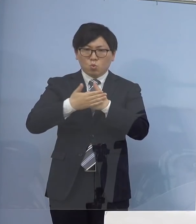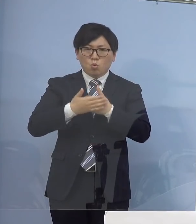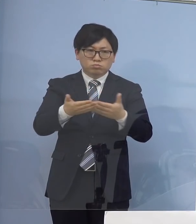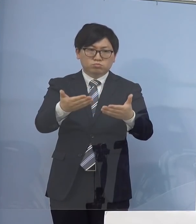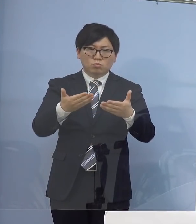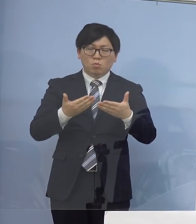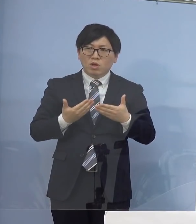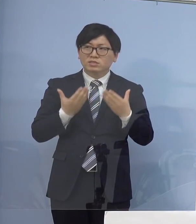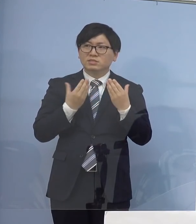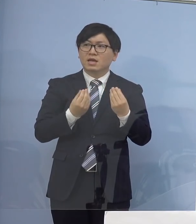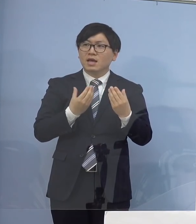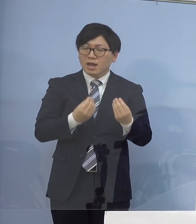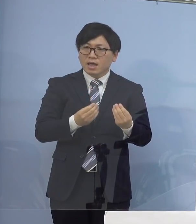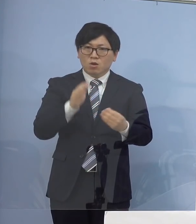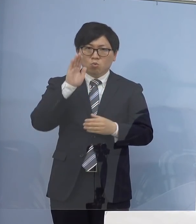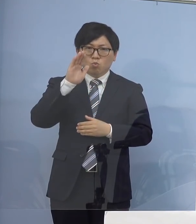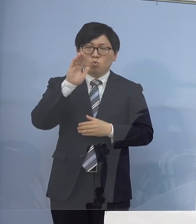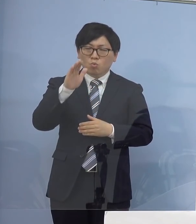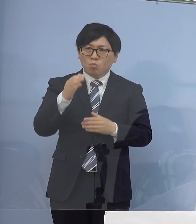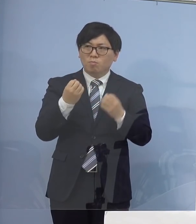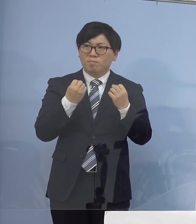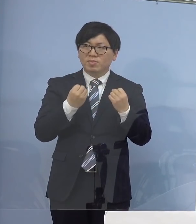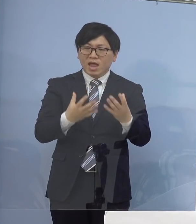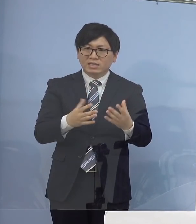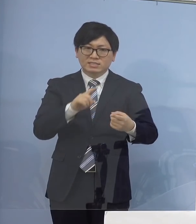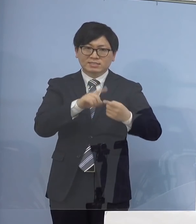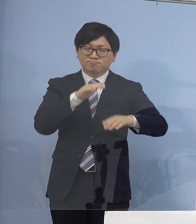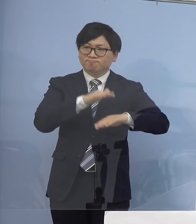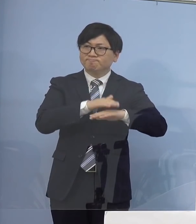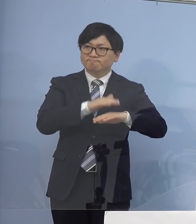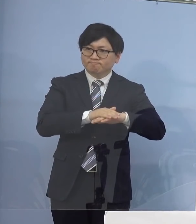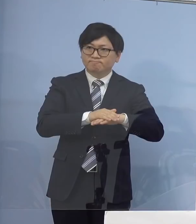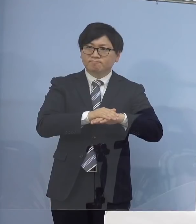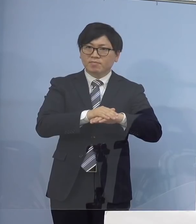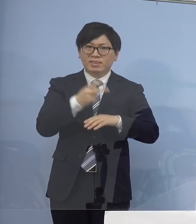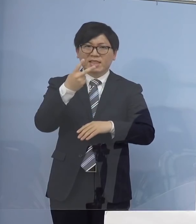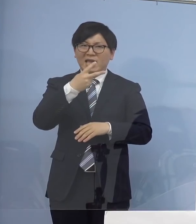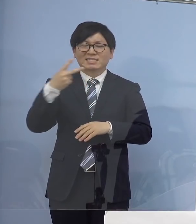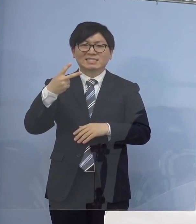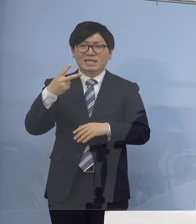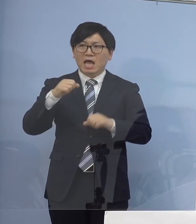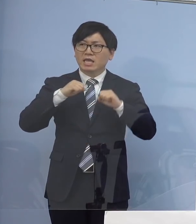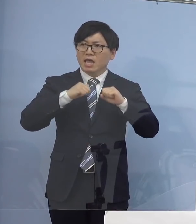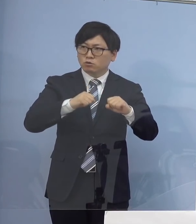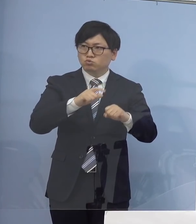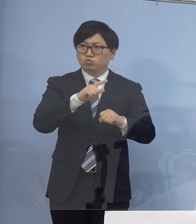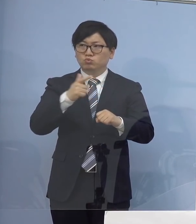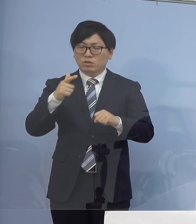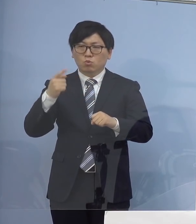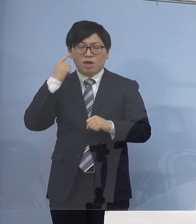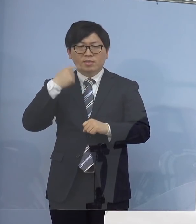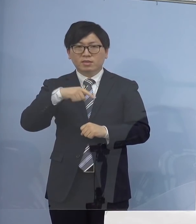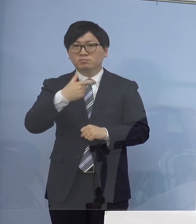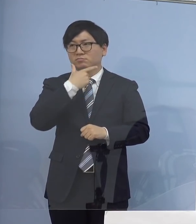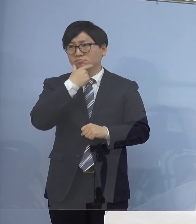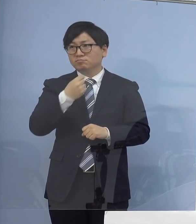さらなる対策を第2弾これも打っていければと このように考えているところでありますので